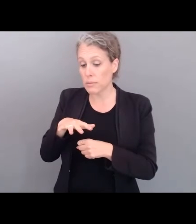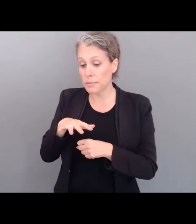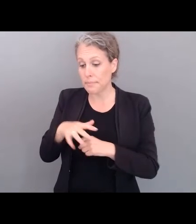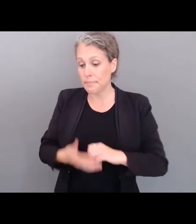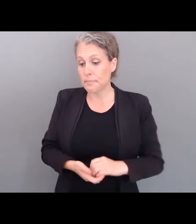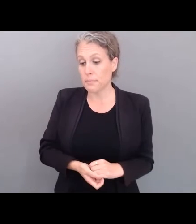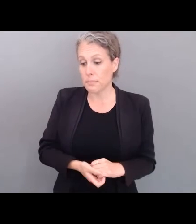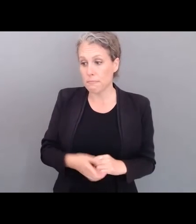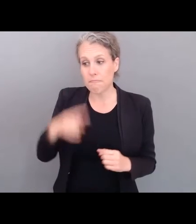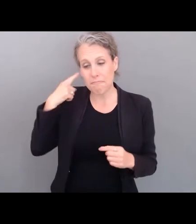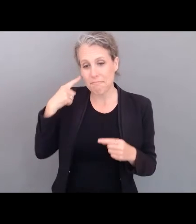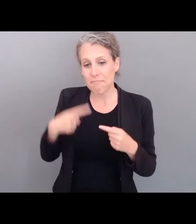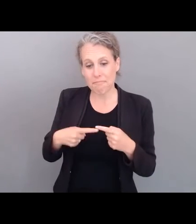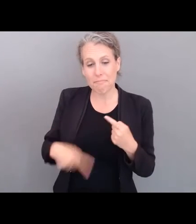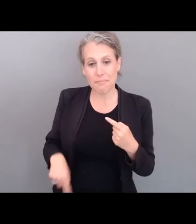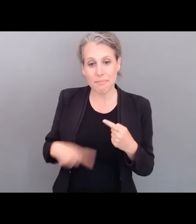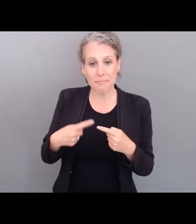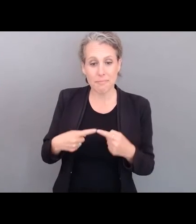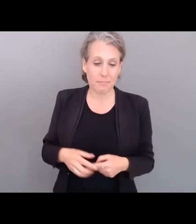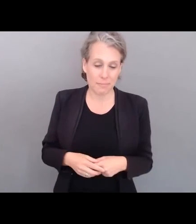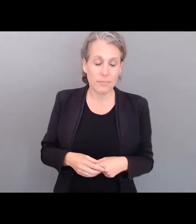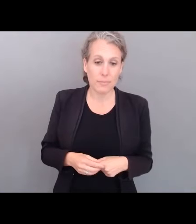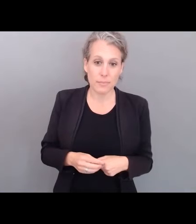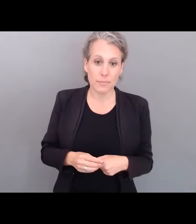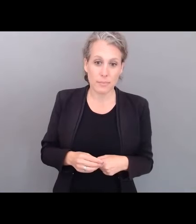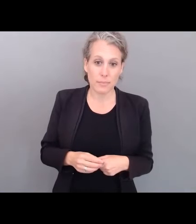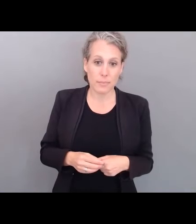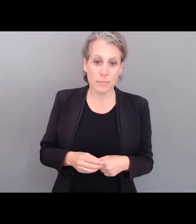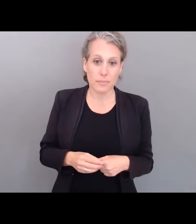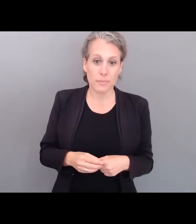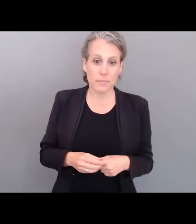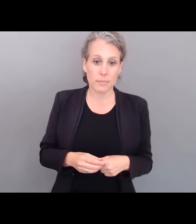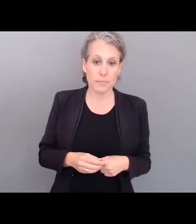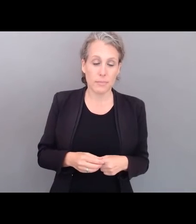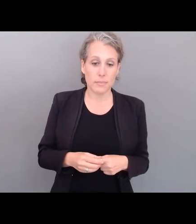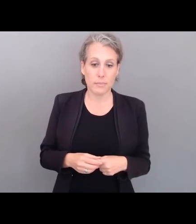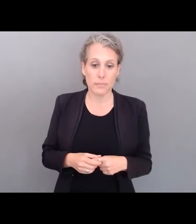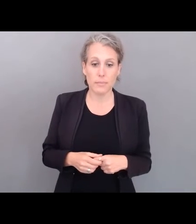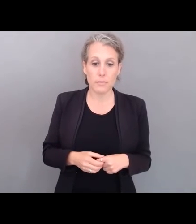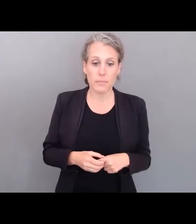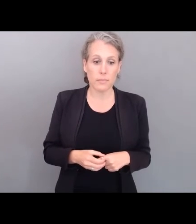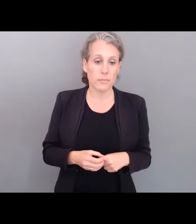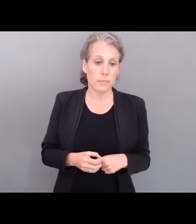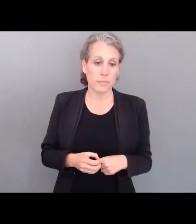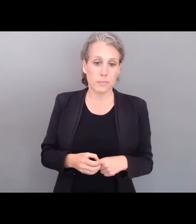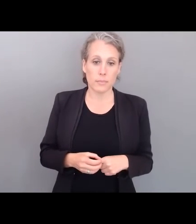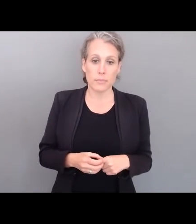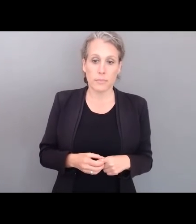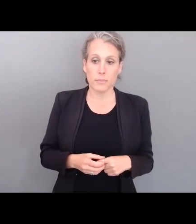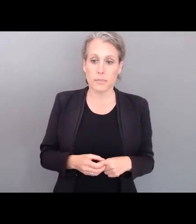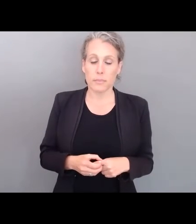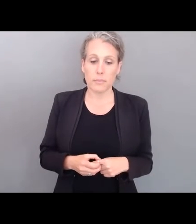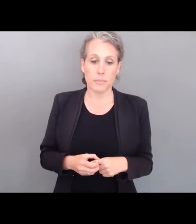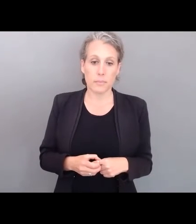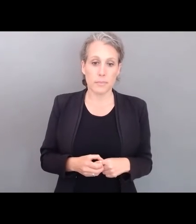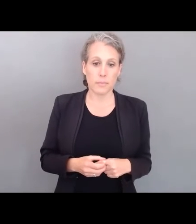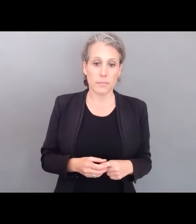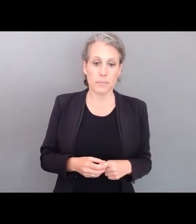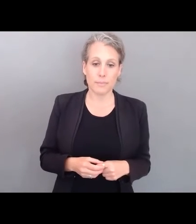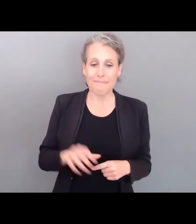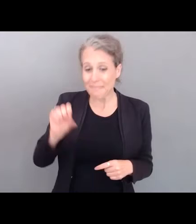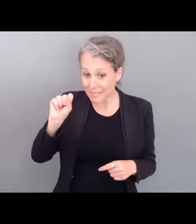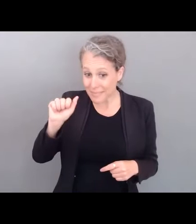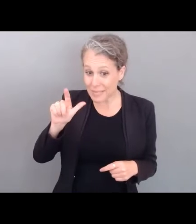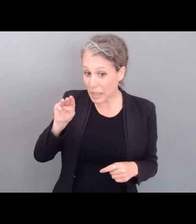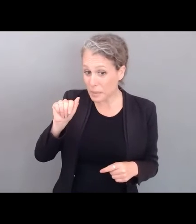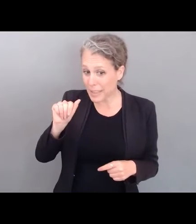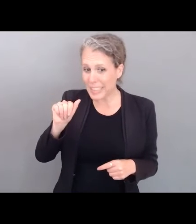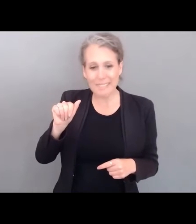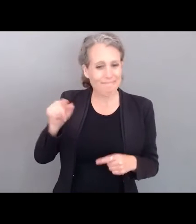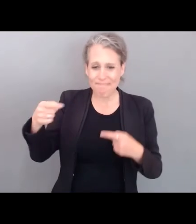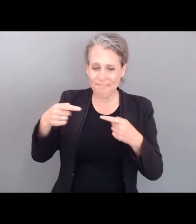La situación laboral de las personas con discapacidad no recibió ninguna consideración especial